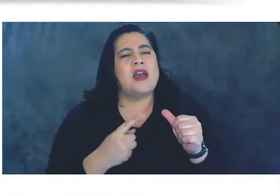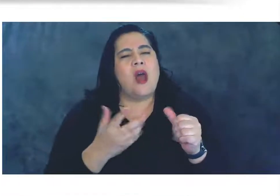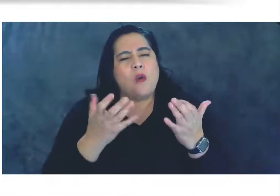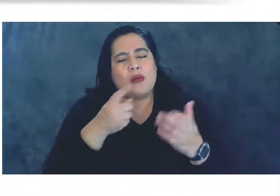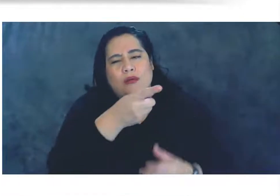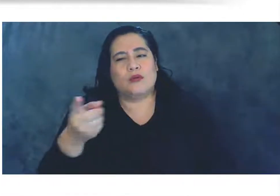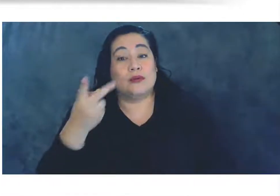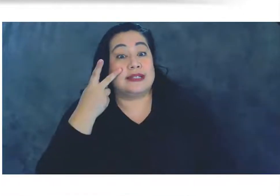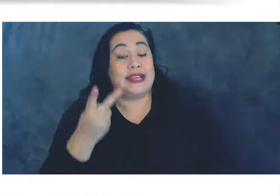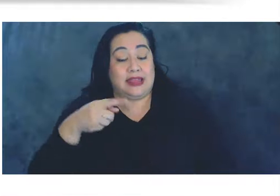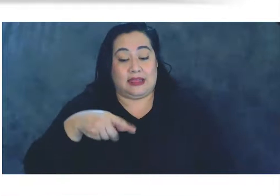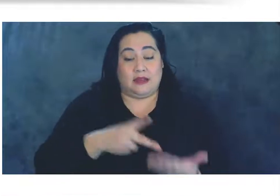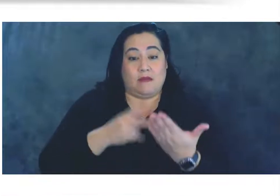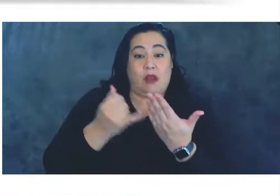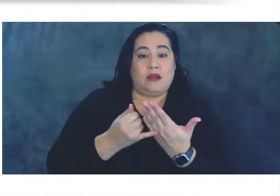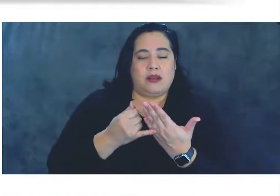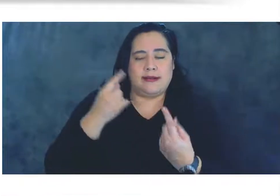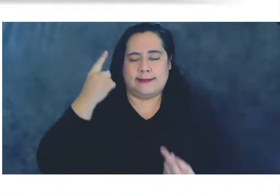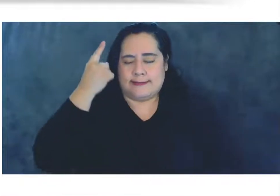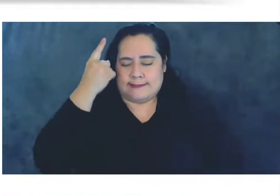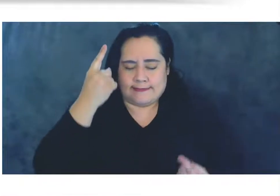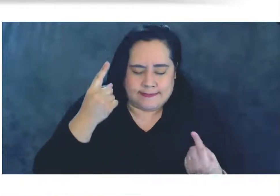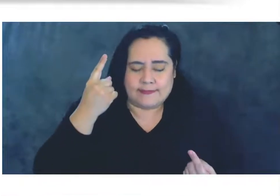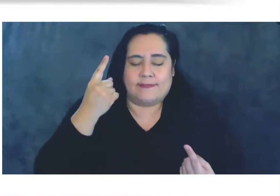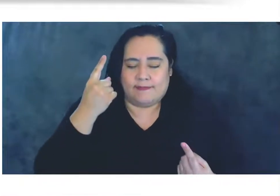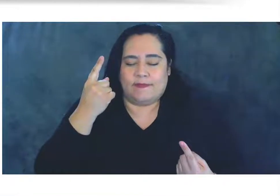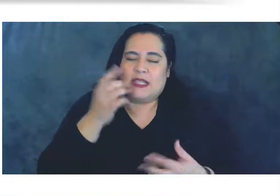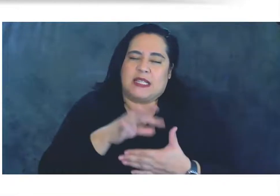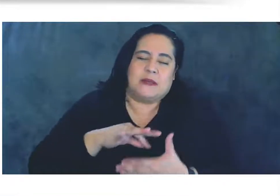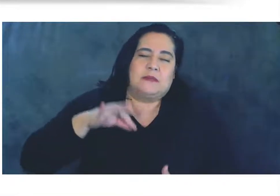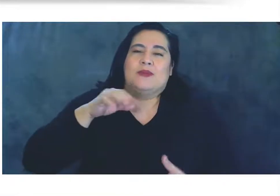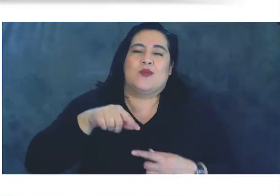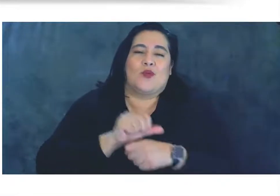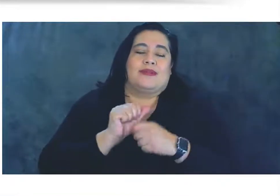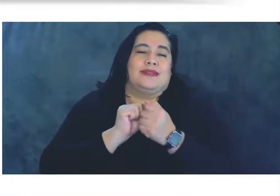vean que este proyecto fue pensado con el espíritu de ... trabajar juntos.